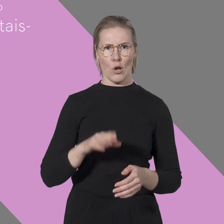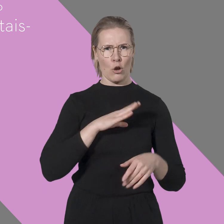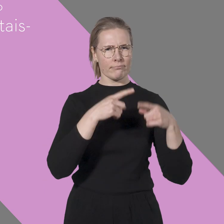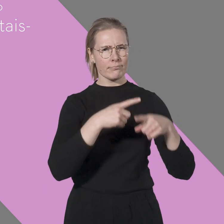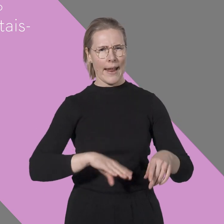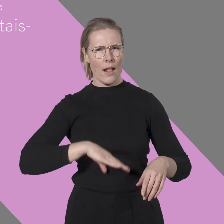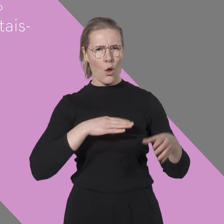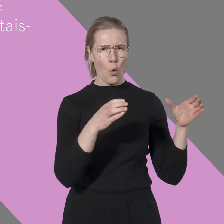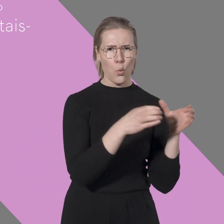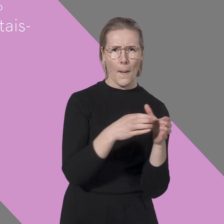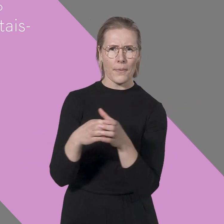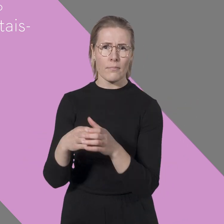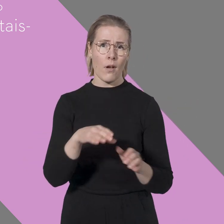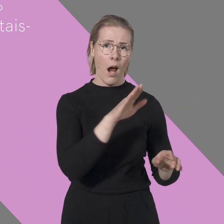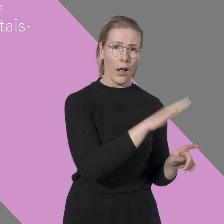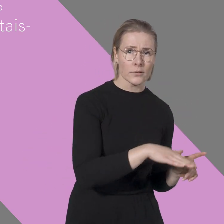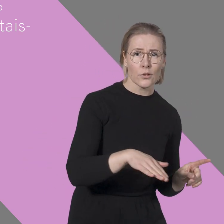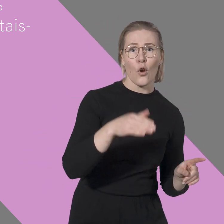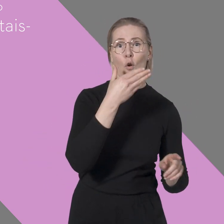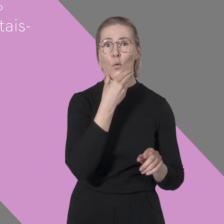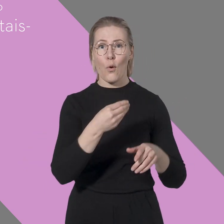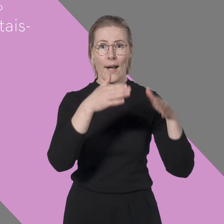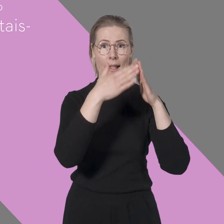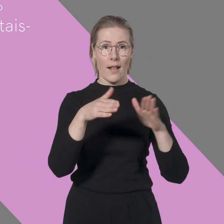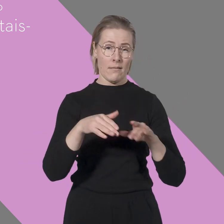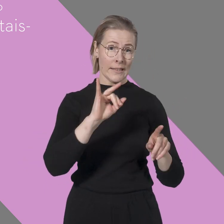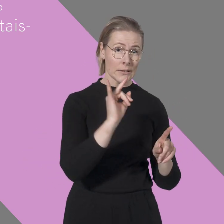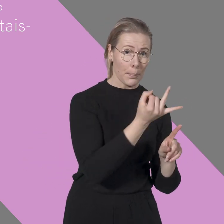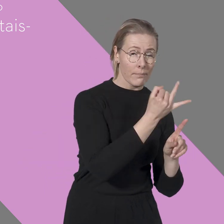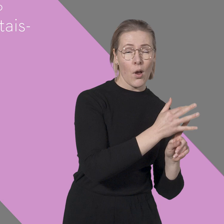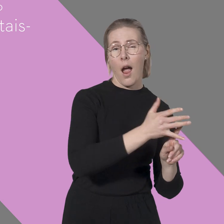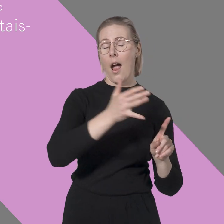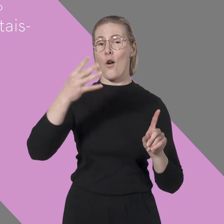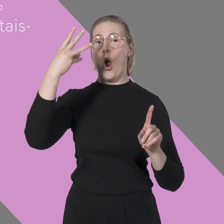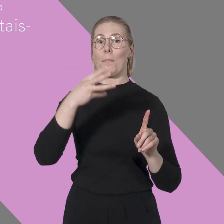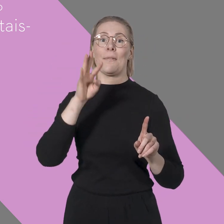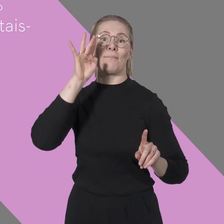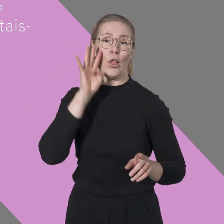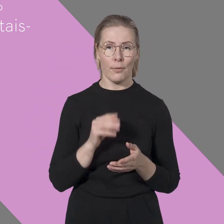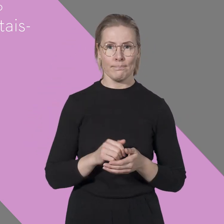Lasten ja nuorten leirit on suunnattu eri ikäryhmille 7-vuotiaista 30-vuotiaisiin.